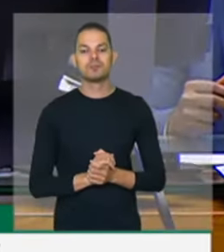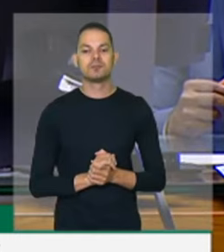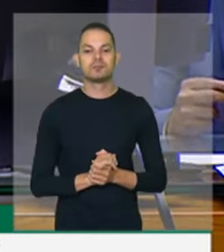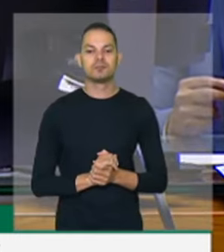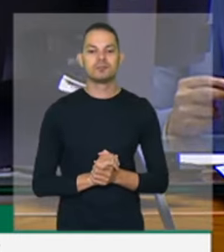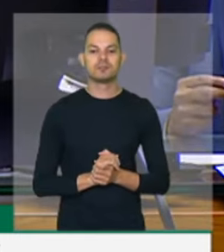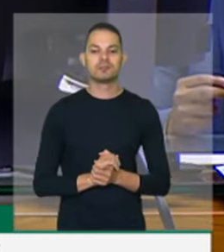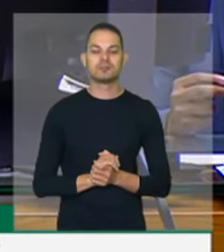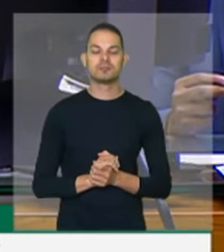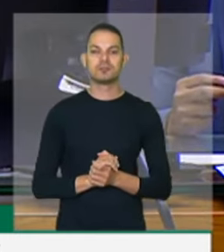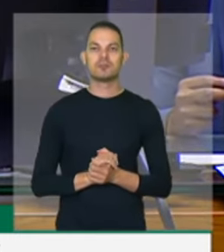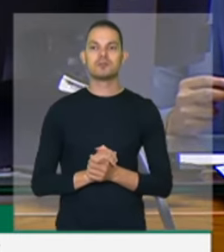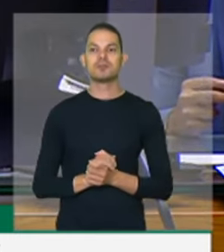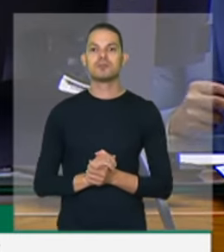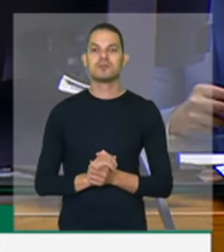PRESIDENTE. A NOSSA EMENDA N°